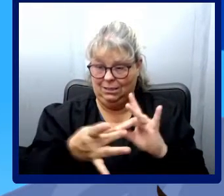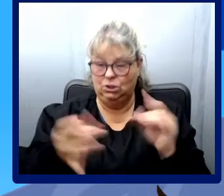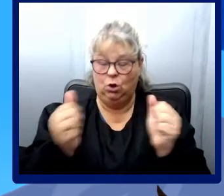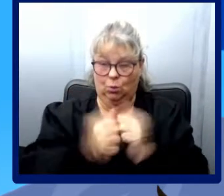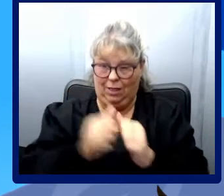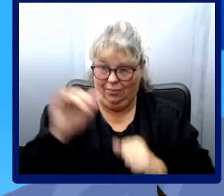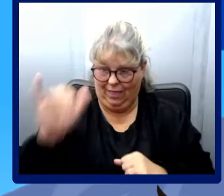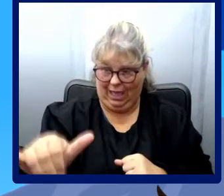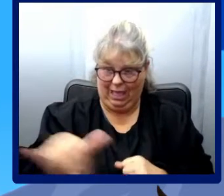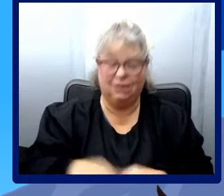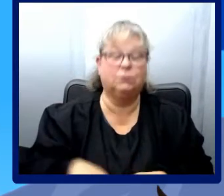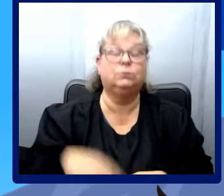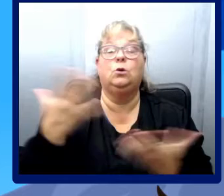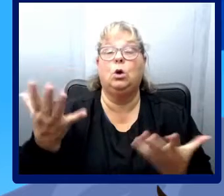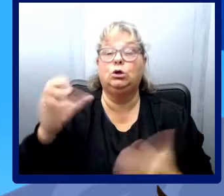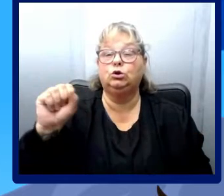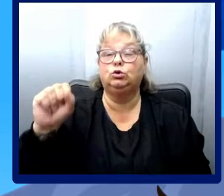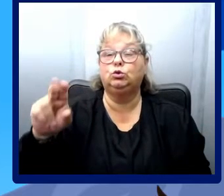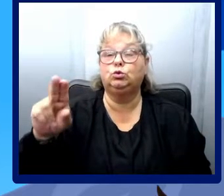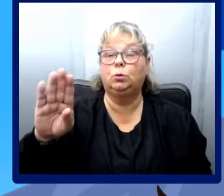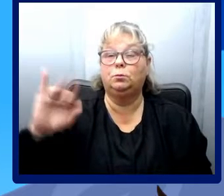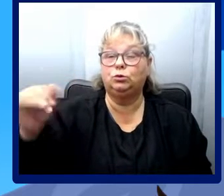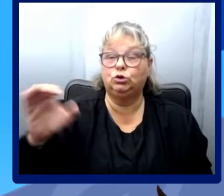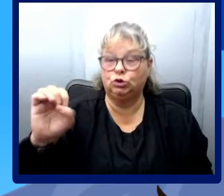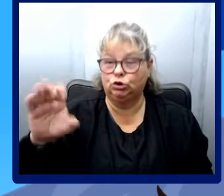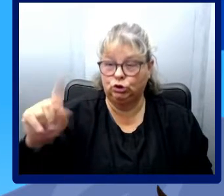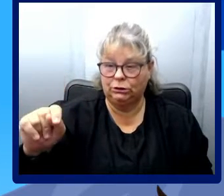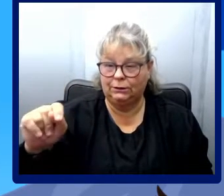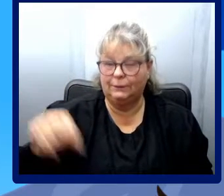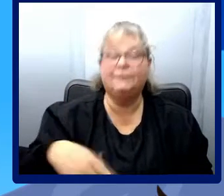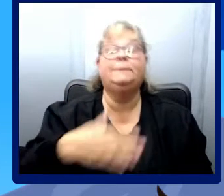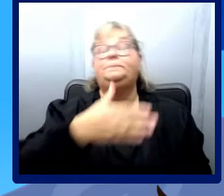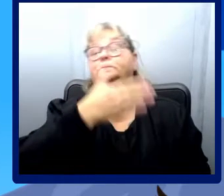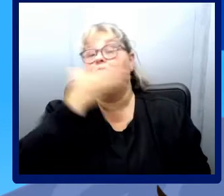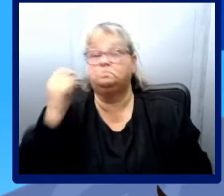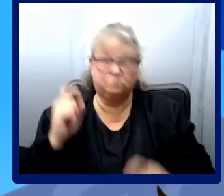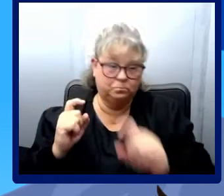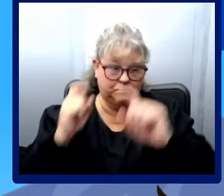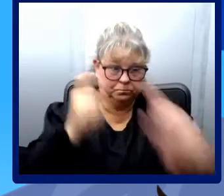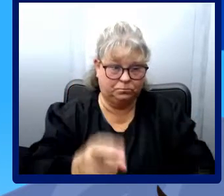también podemos definir el asunto. La mejor práctica sería "Error en el flujo" y luego incluir el nombre del flujo.